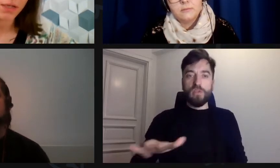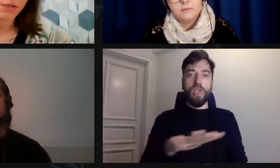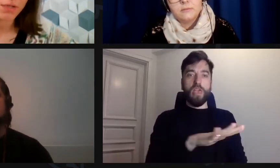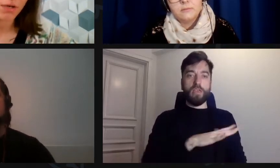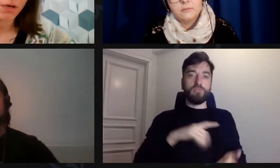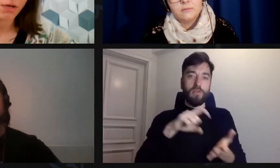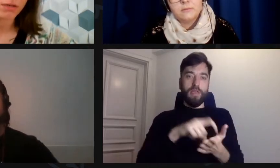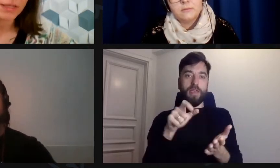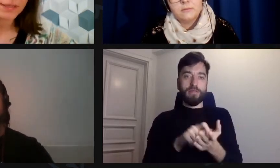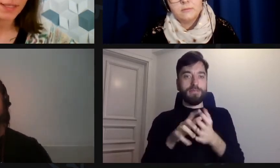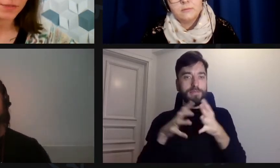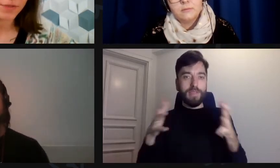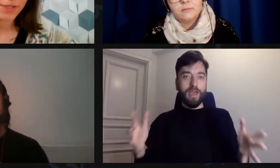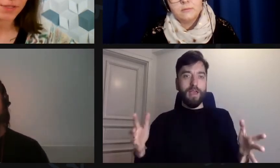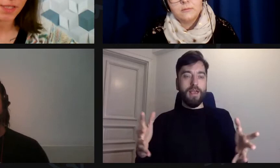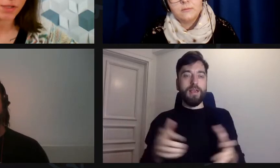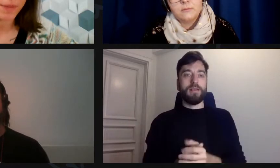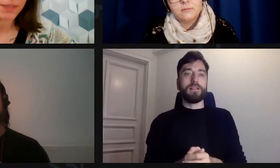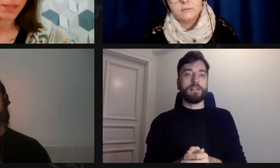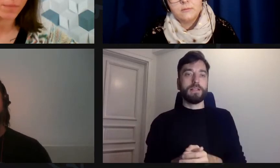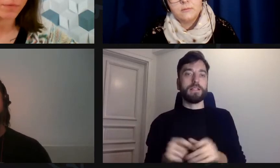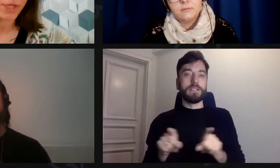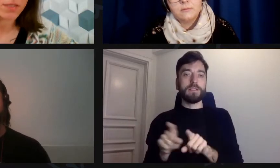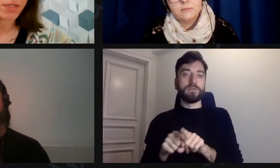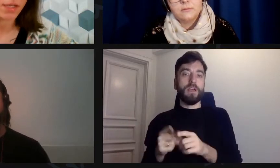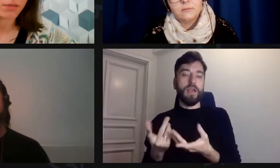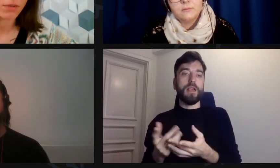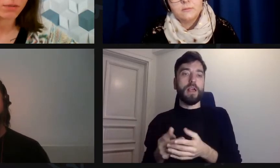szczególnie jeżeli chodzi o rekwizyty akrobatyki powietrznej?